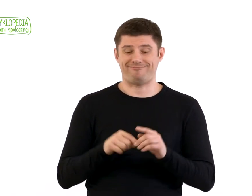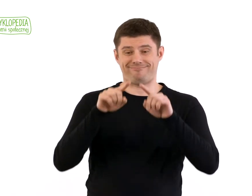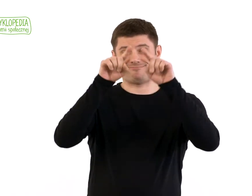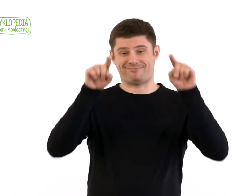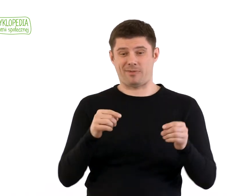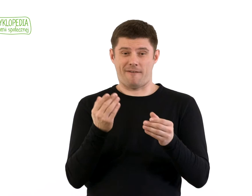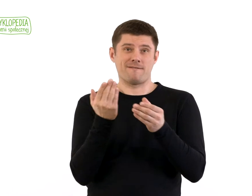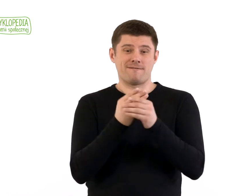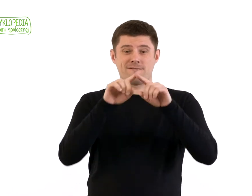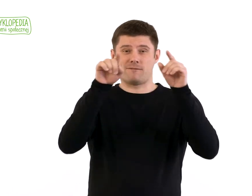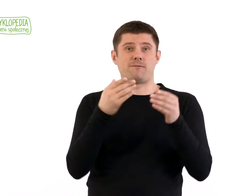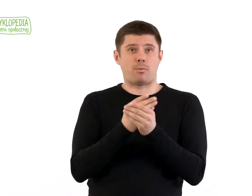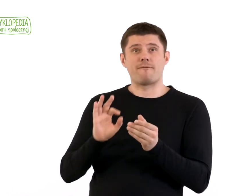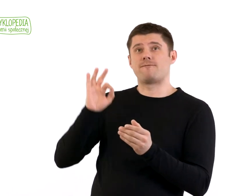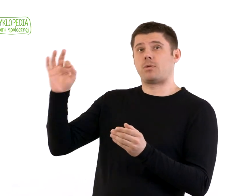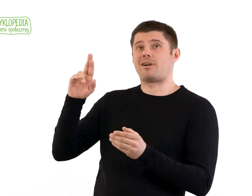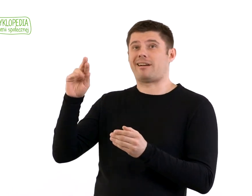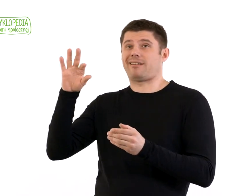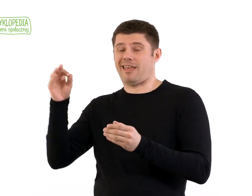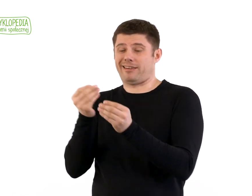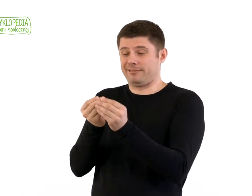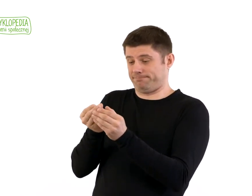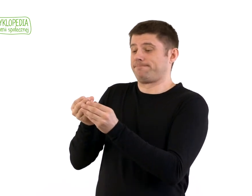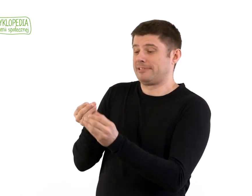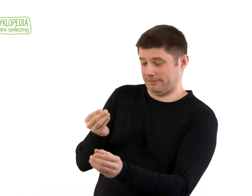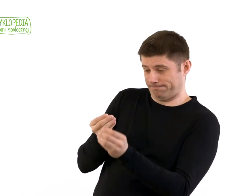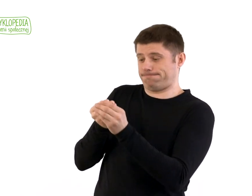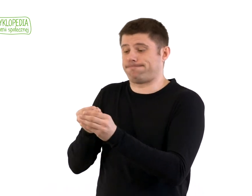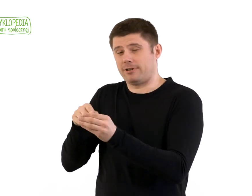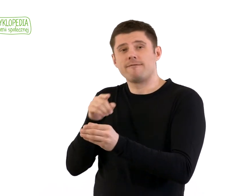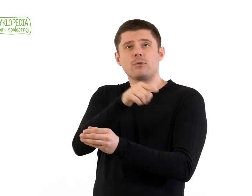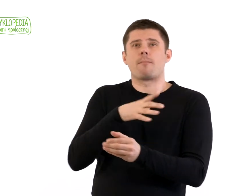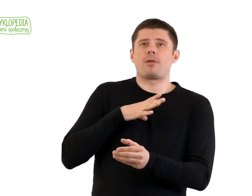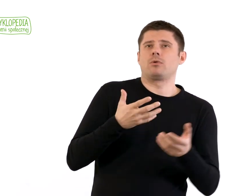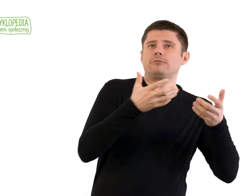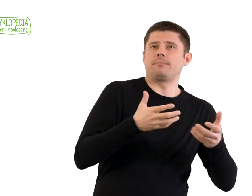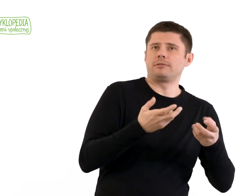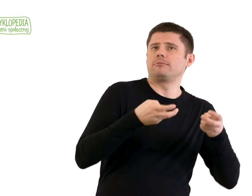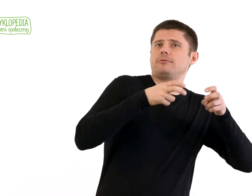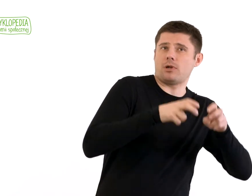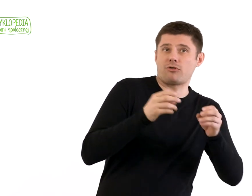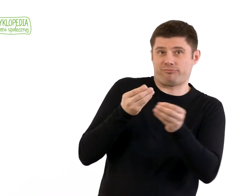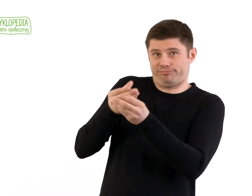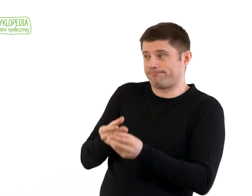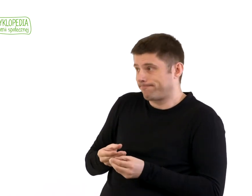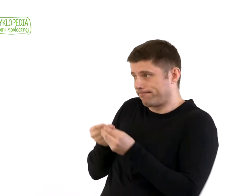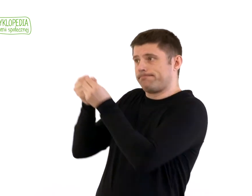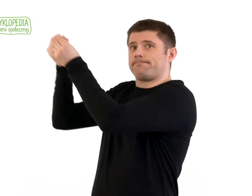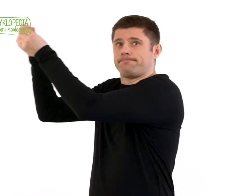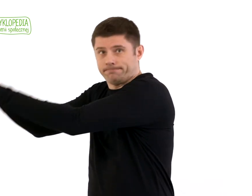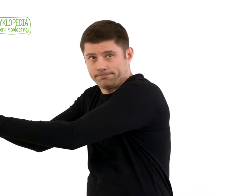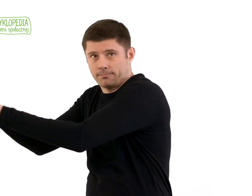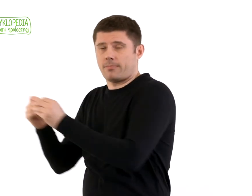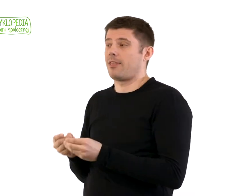Do formularzy dołącza się wymienione wcześniej dokumenty z zebrania założycielskiego.